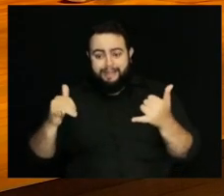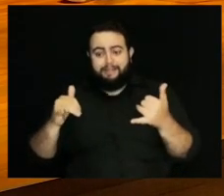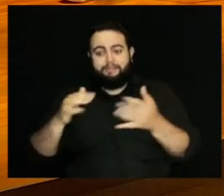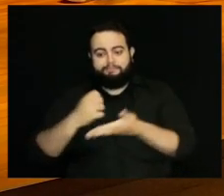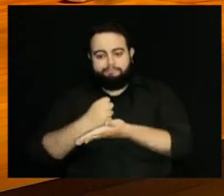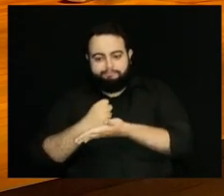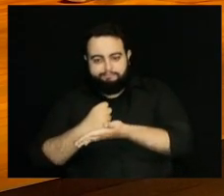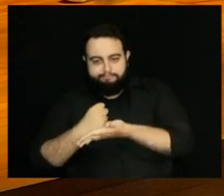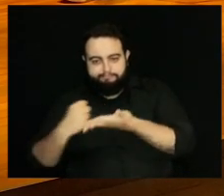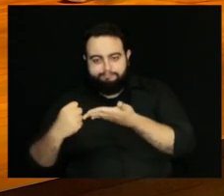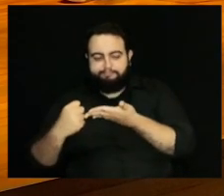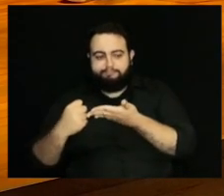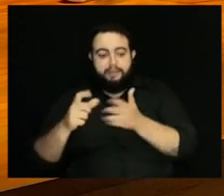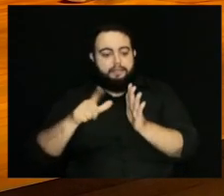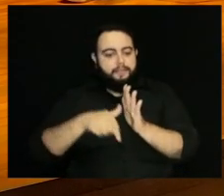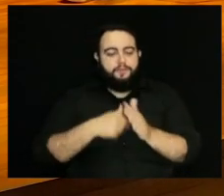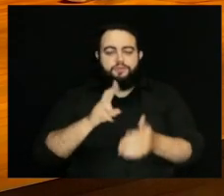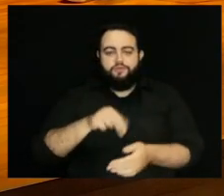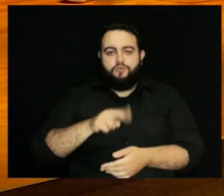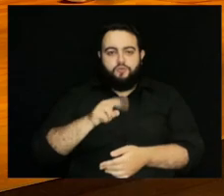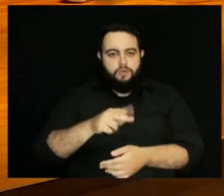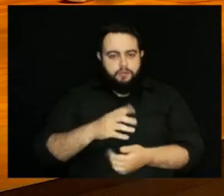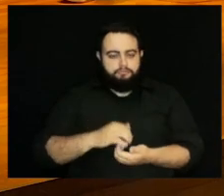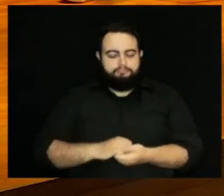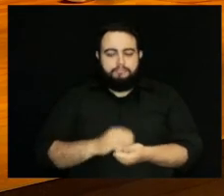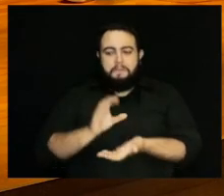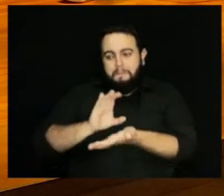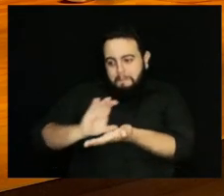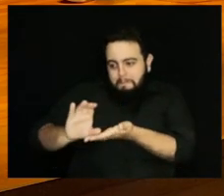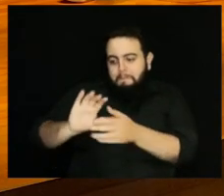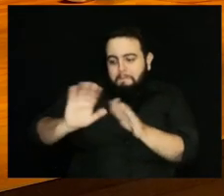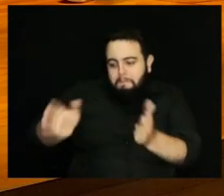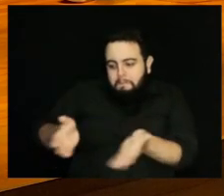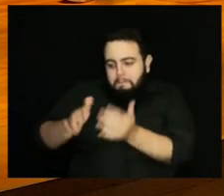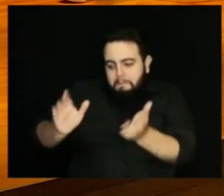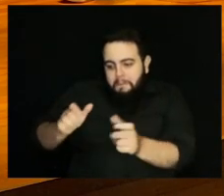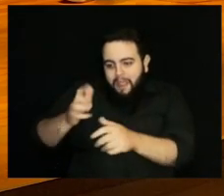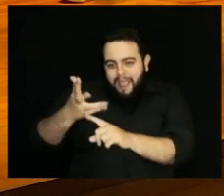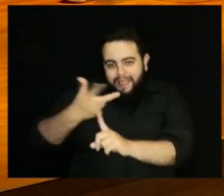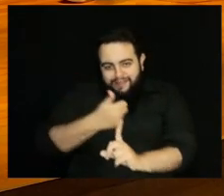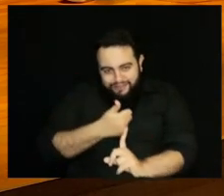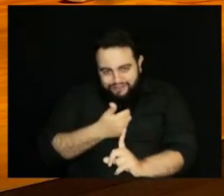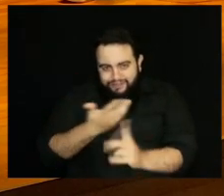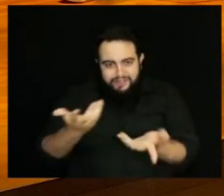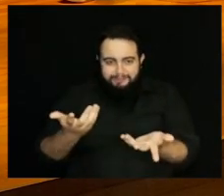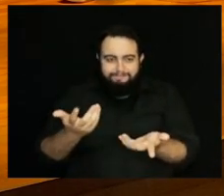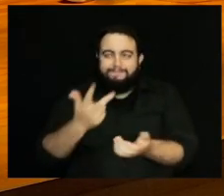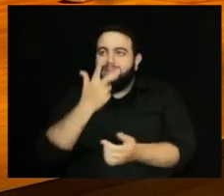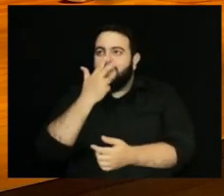que bancasse os seus artistas como teve em em vários momentos, Recife teve tinha Mocambo